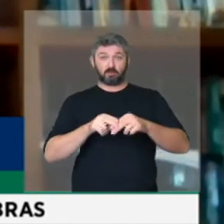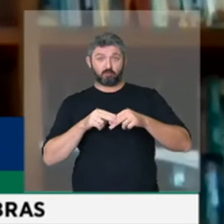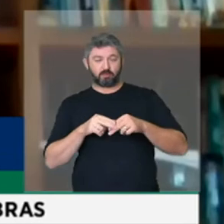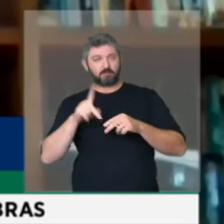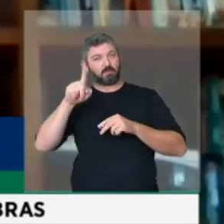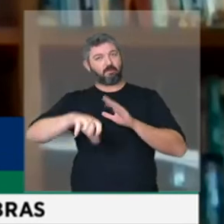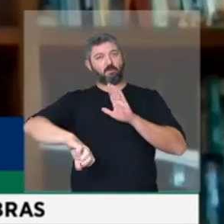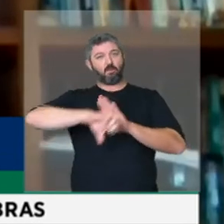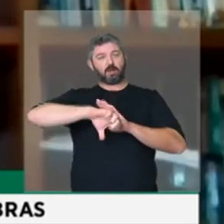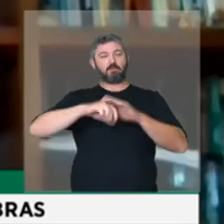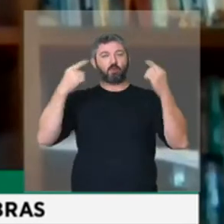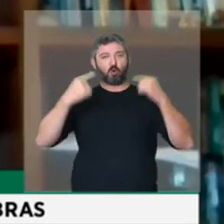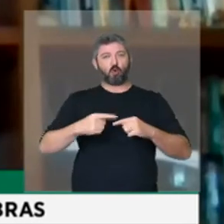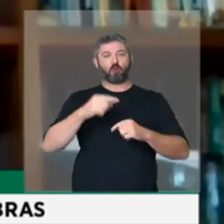CAIXA. QUEM VAI PAGAR ESSA